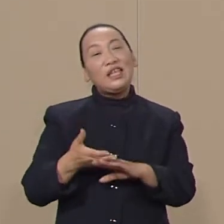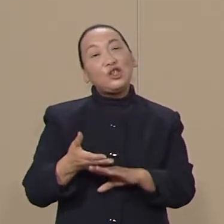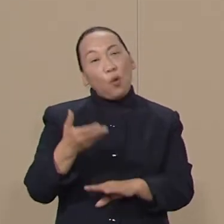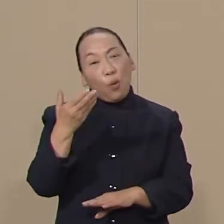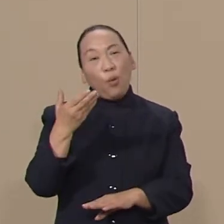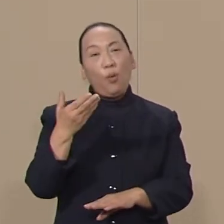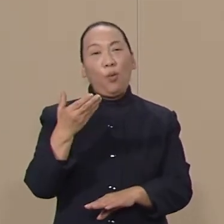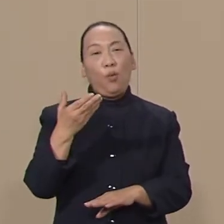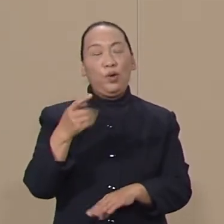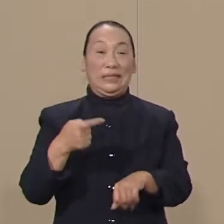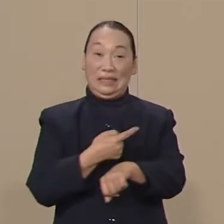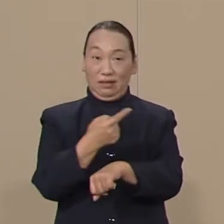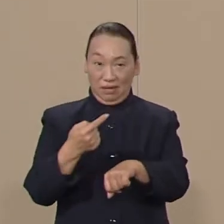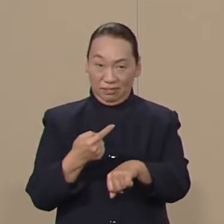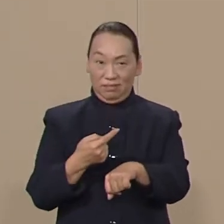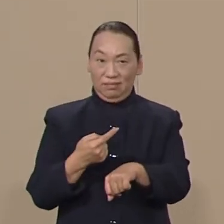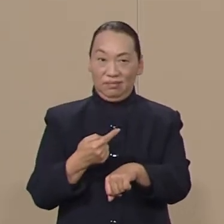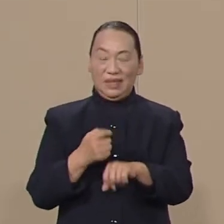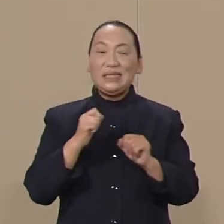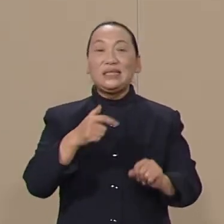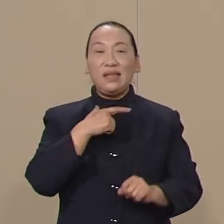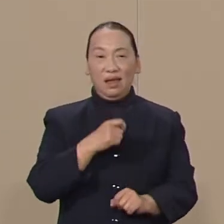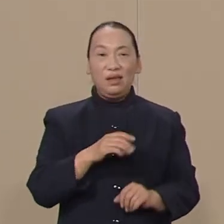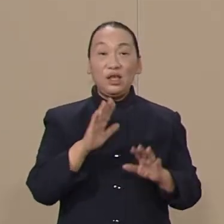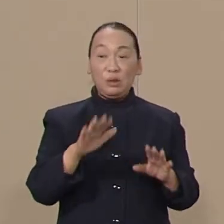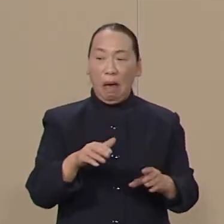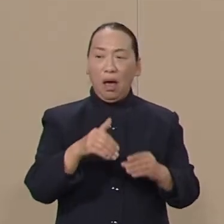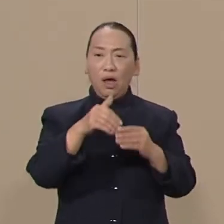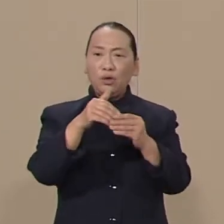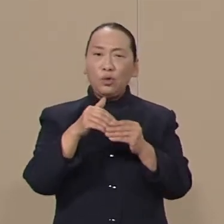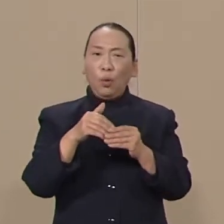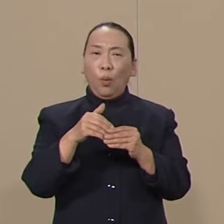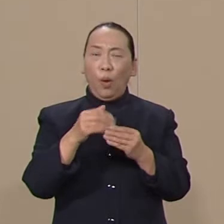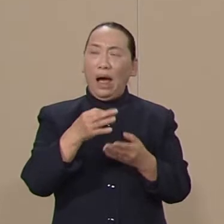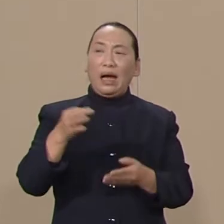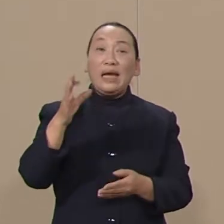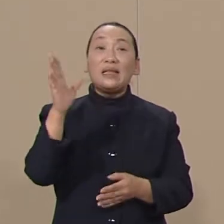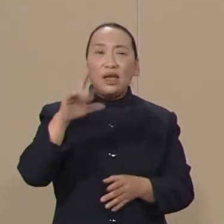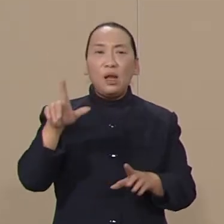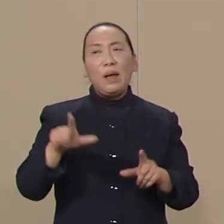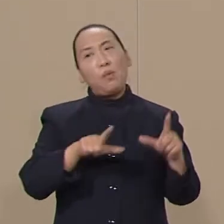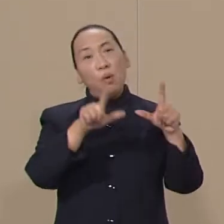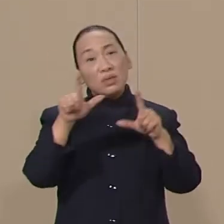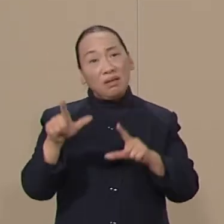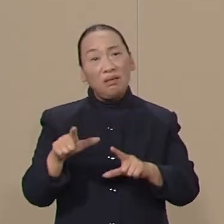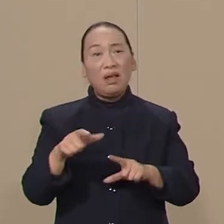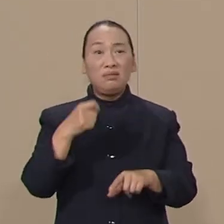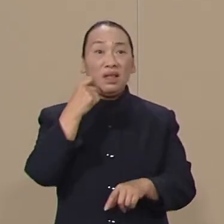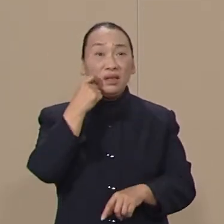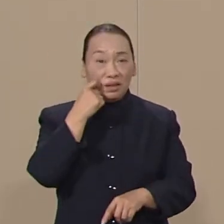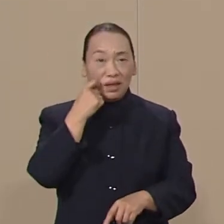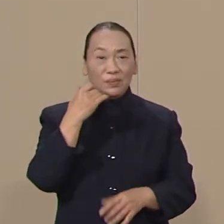今 賃金を上げなければ 本当に生活が壊れていっている そして 社会保障の担い手も